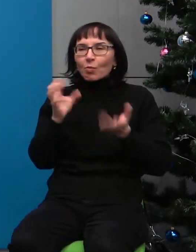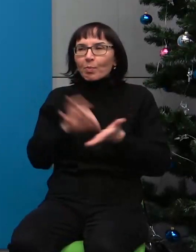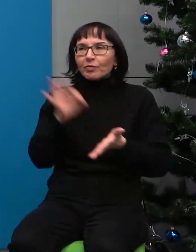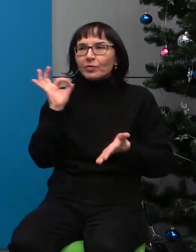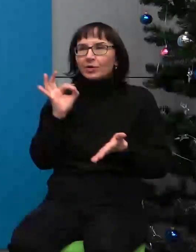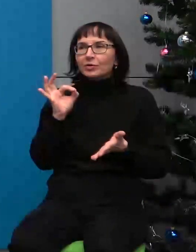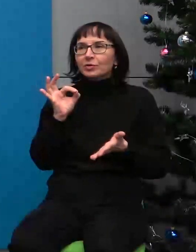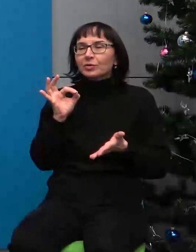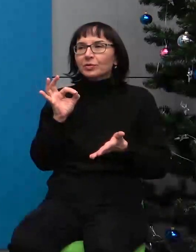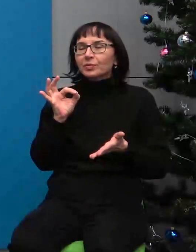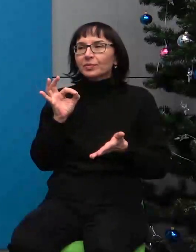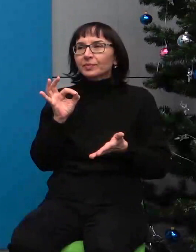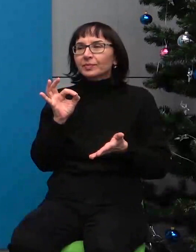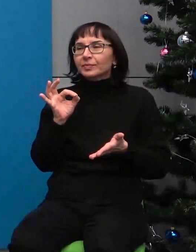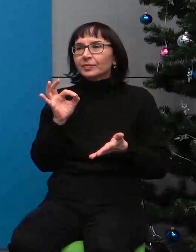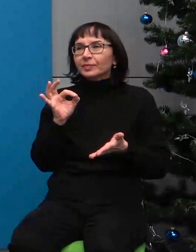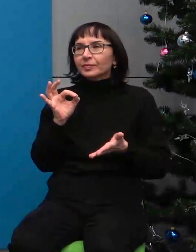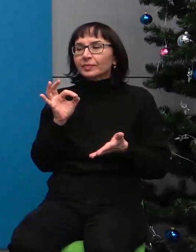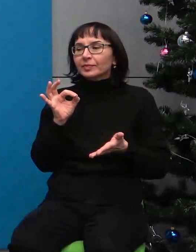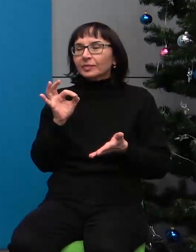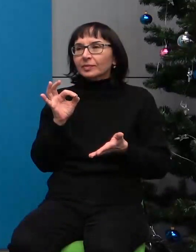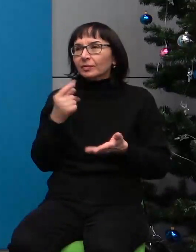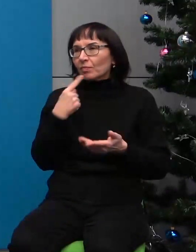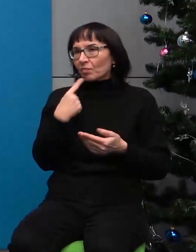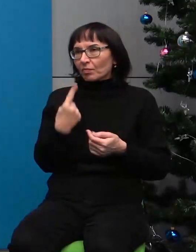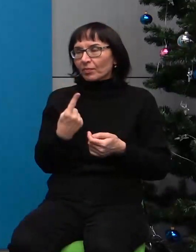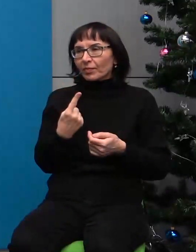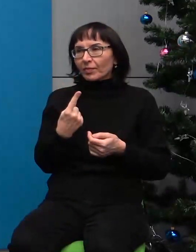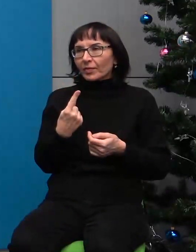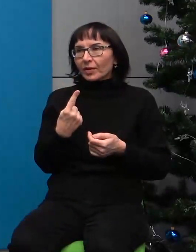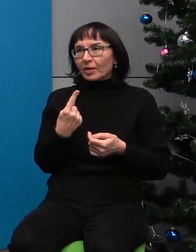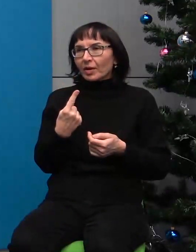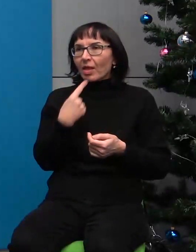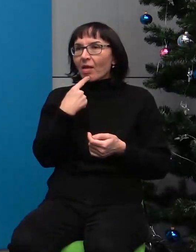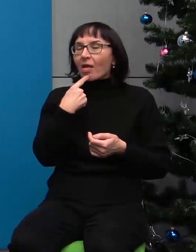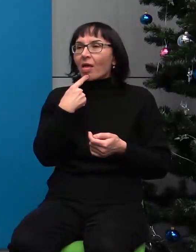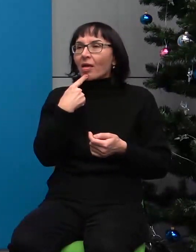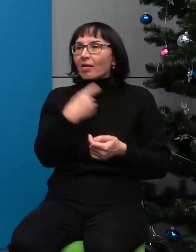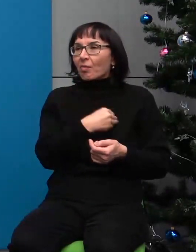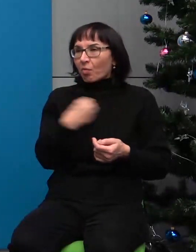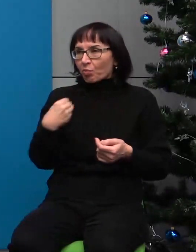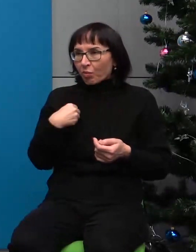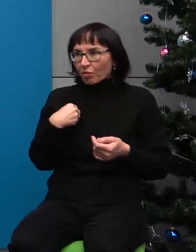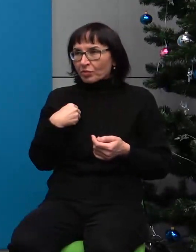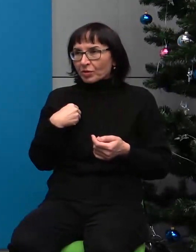Powiem tak, polonista z wykształcenia, a jak tam twój doktorat?